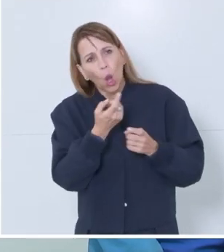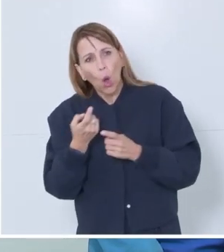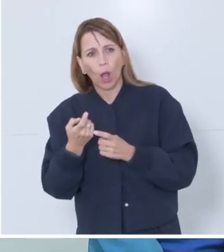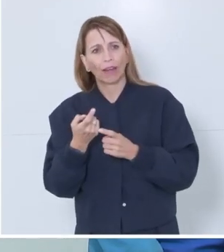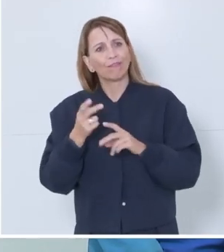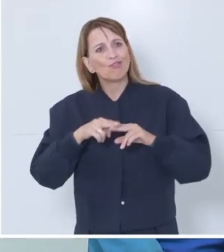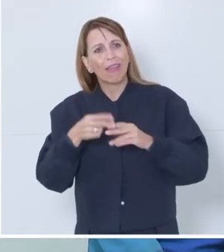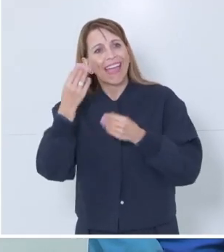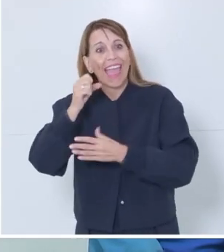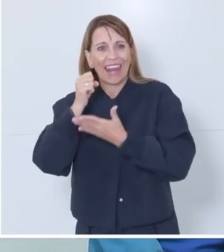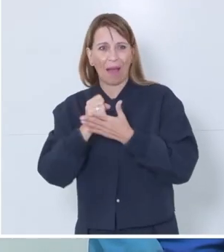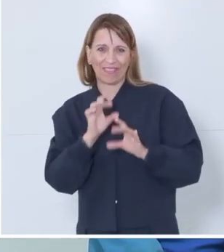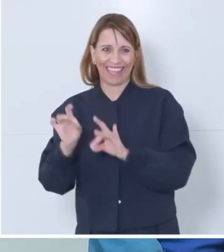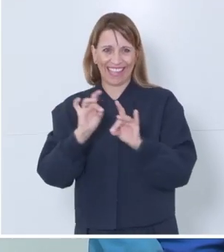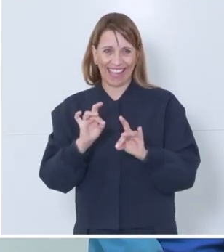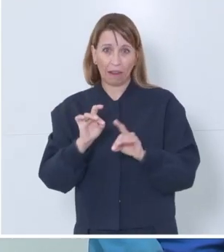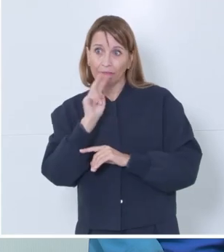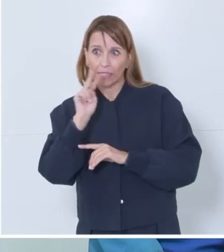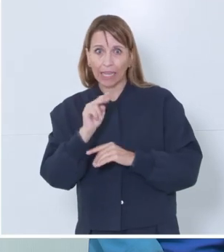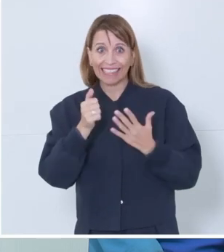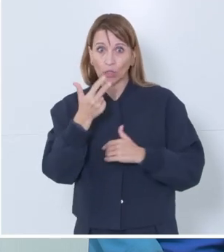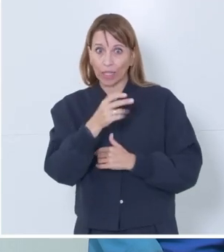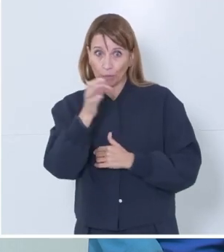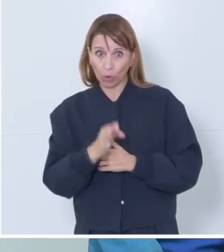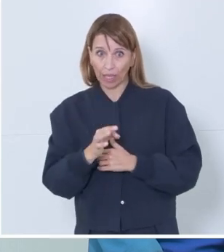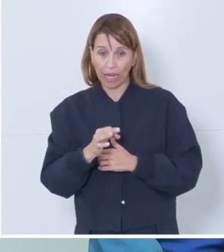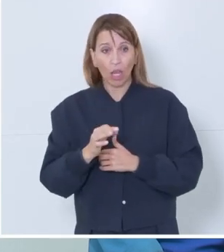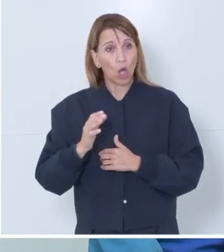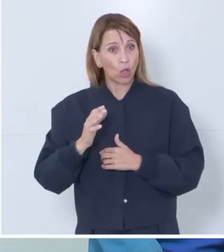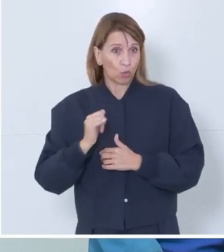Bei 36 % der jungen Männern, die den Zivildienst geleistet haben,